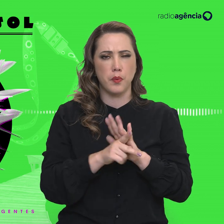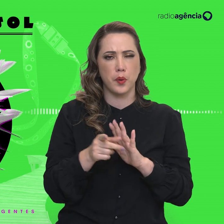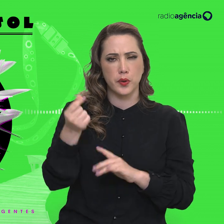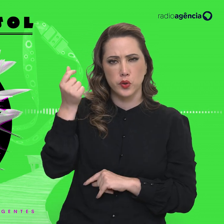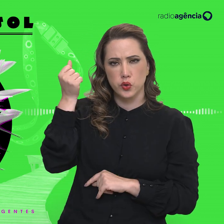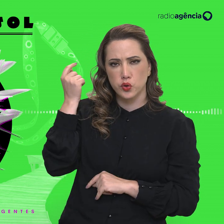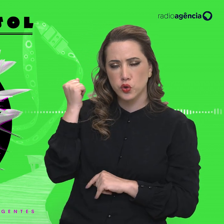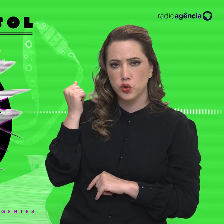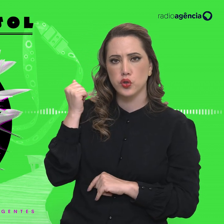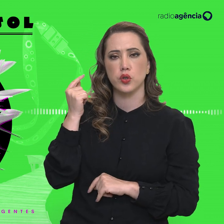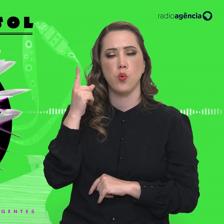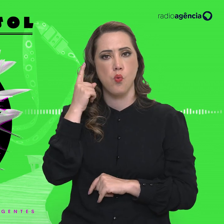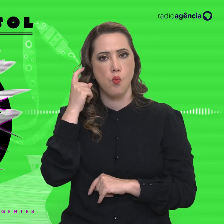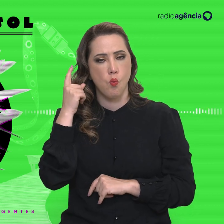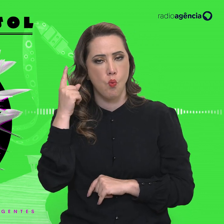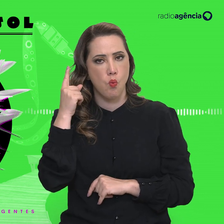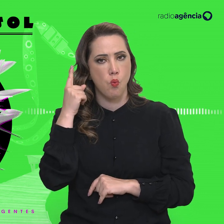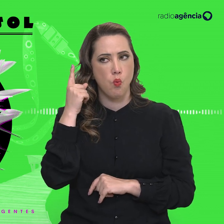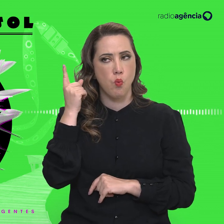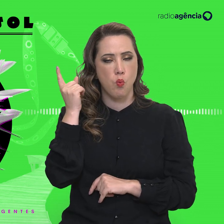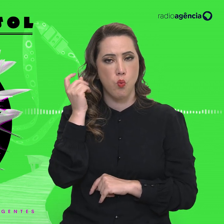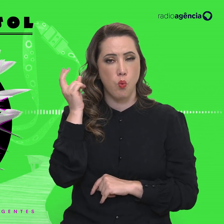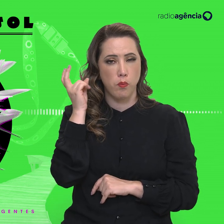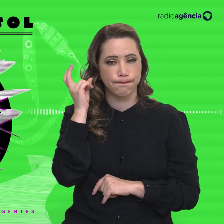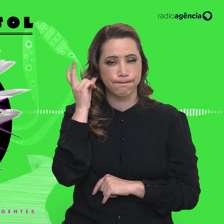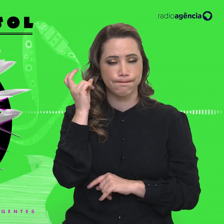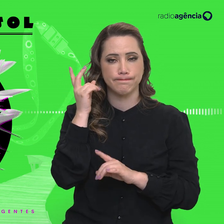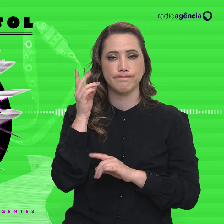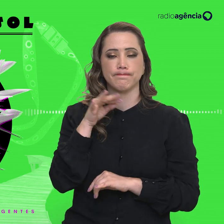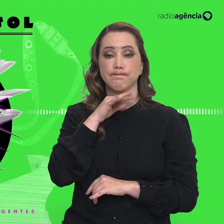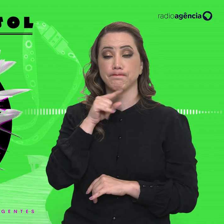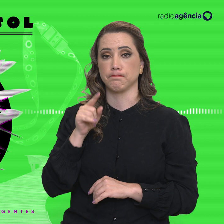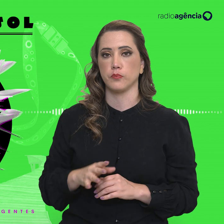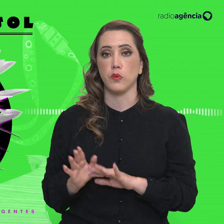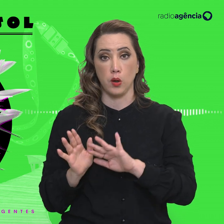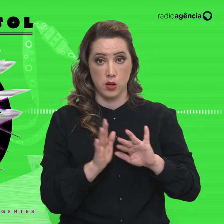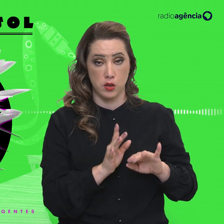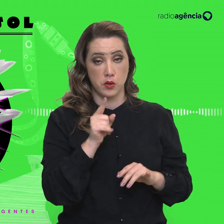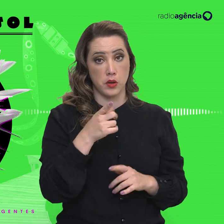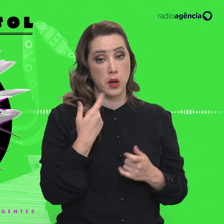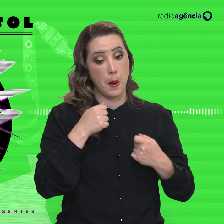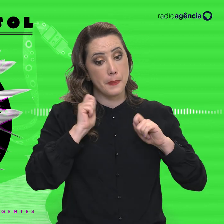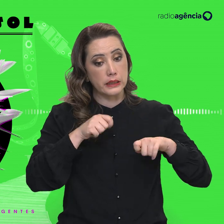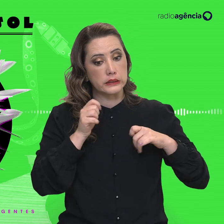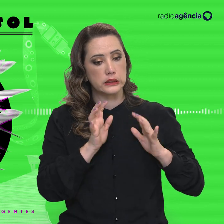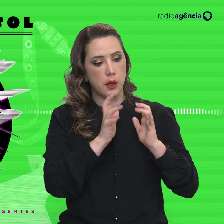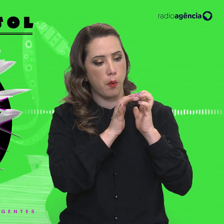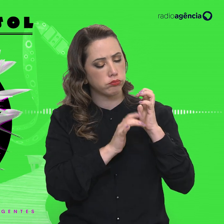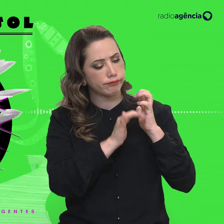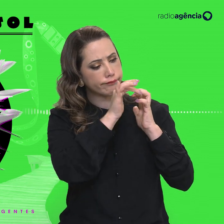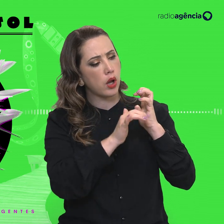estratégias para lidar com os desafios da vida. Em parte, impulsionados pelo funcionamento atípico de seus cérebros. [mudando o canal da tv] 🎶